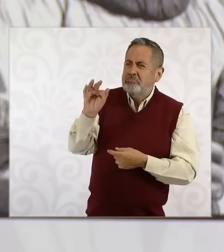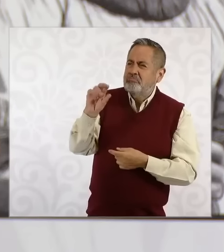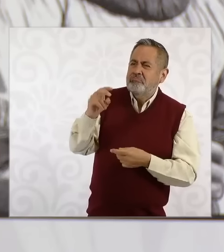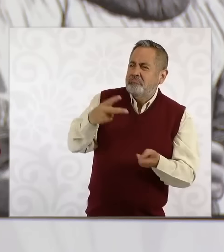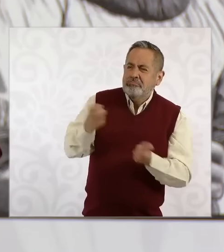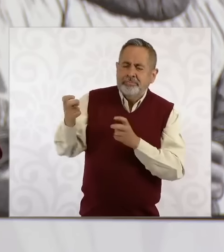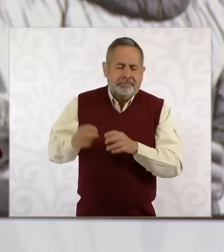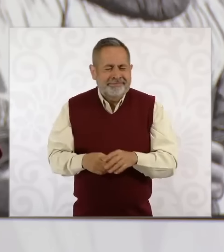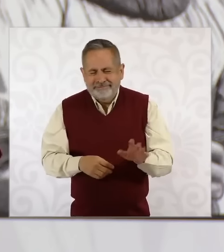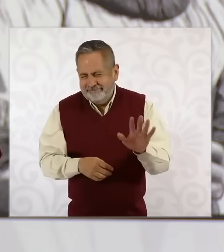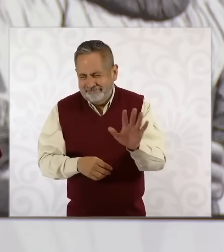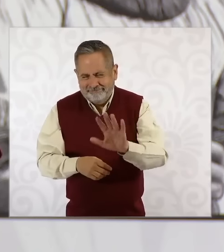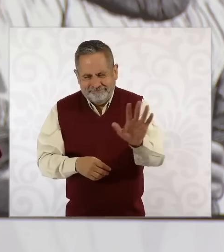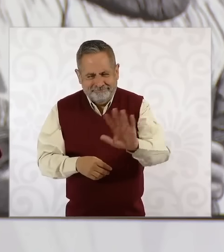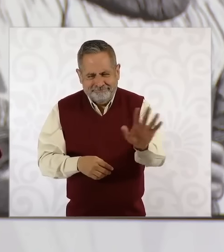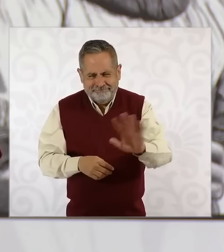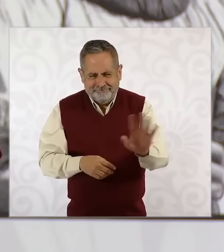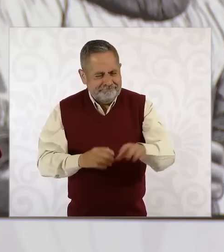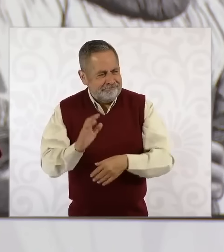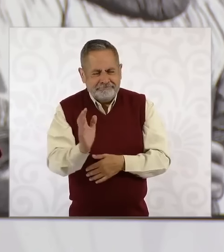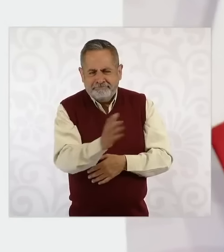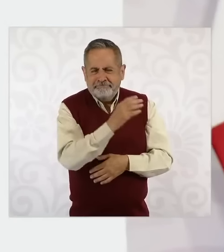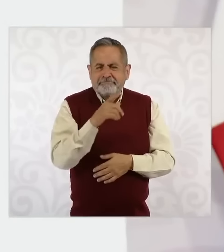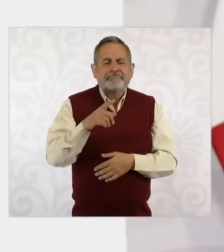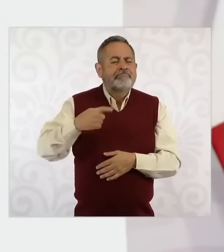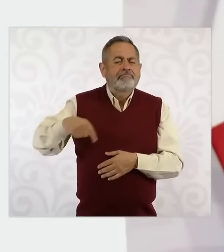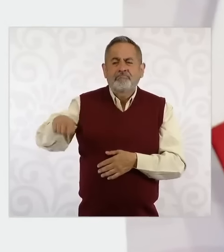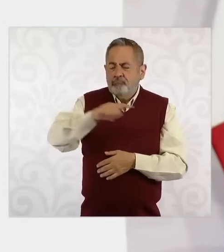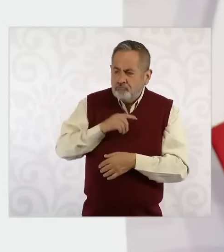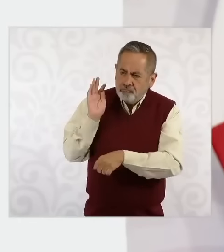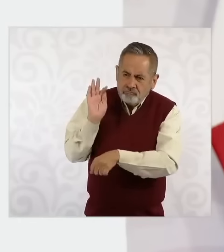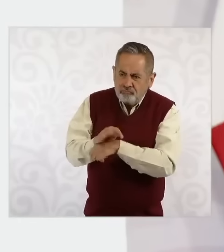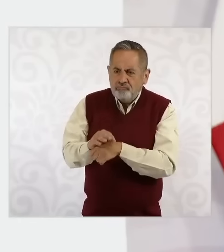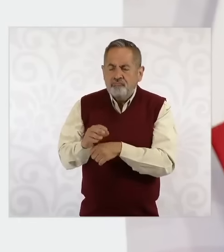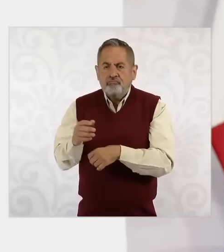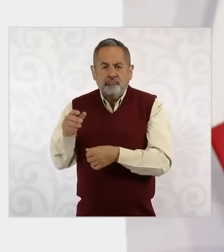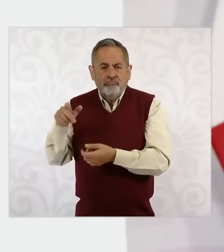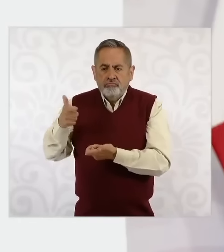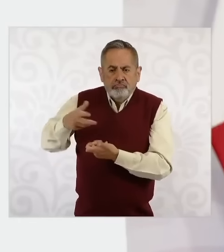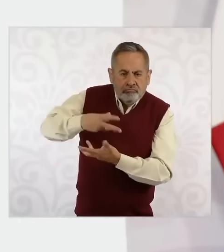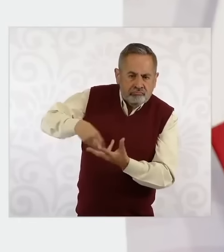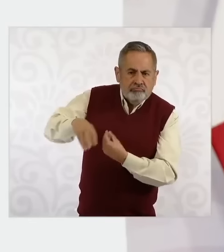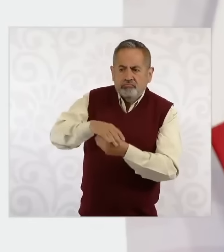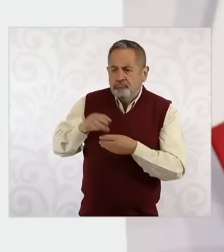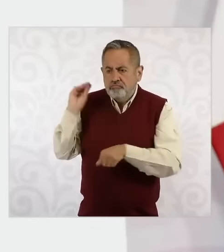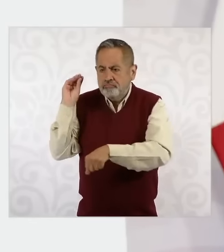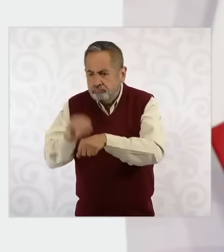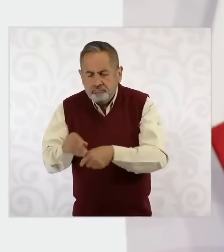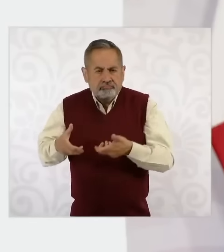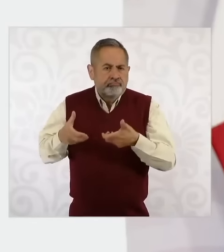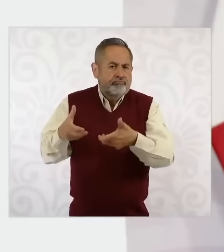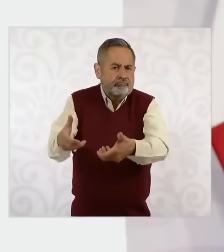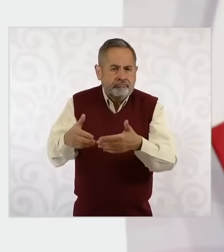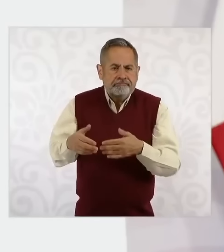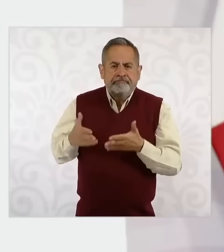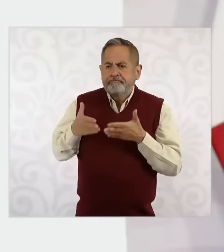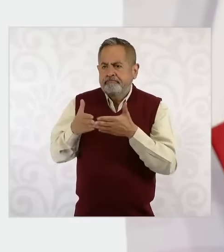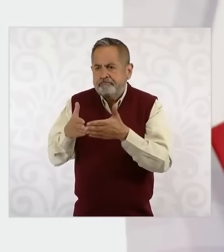trata de aumentar la infraestructura en México en carreteras, en puertos, en aeropuertos, en trenes